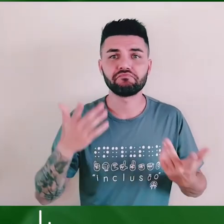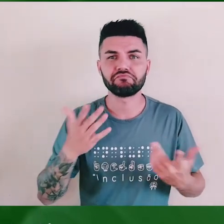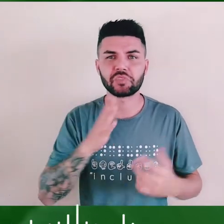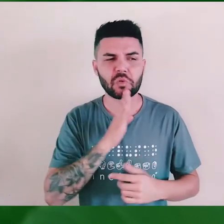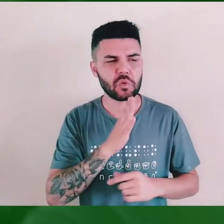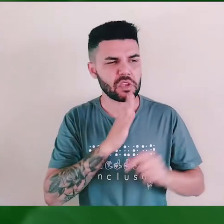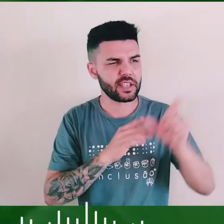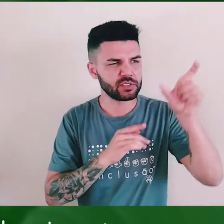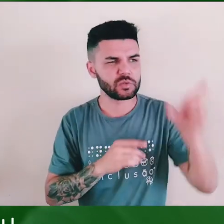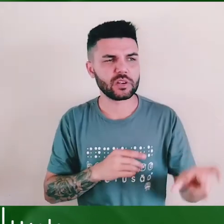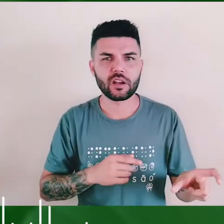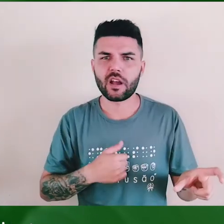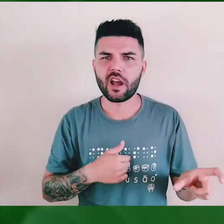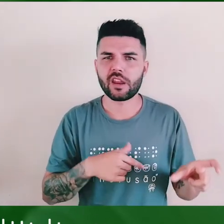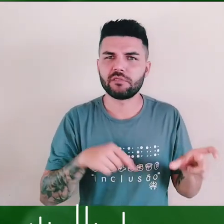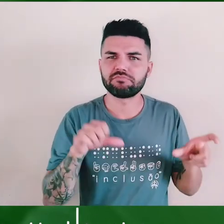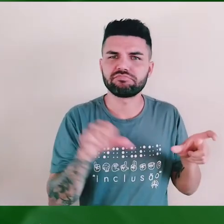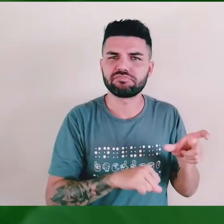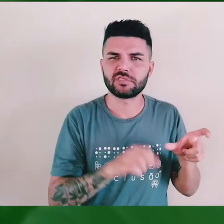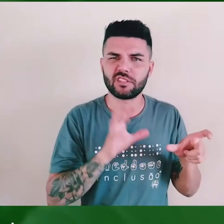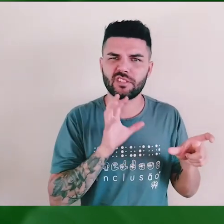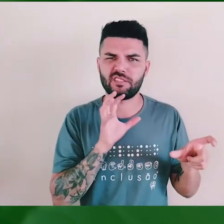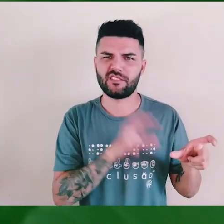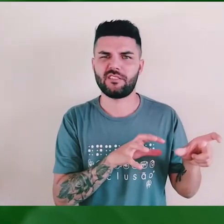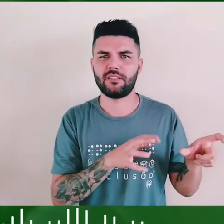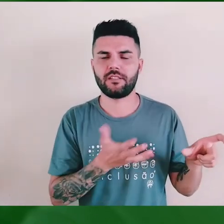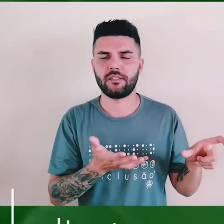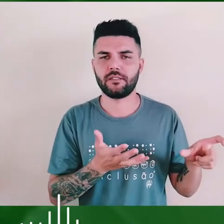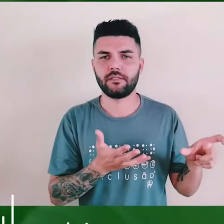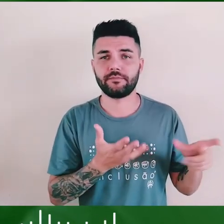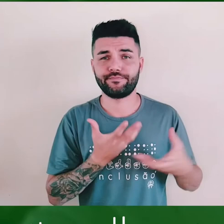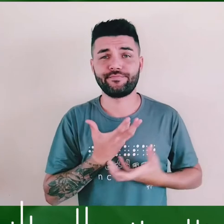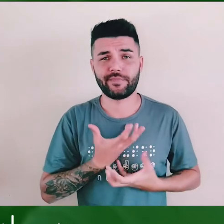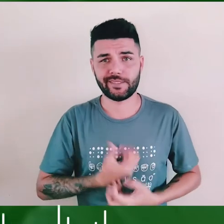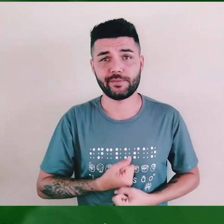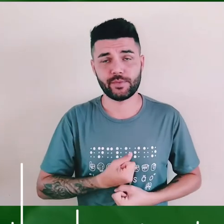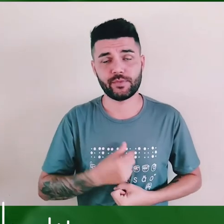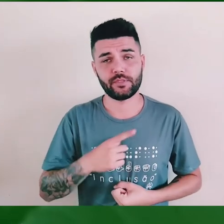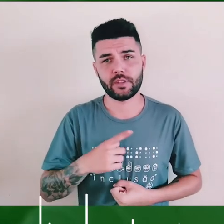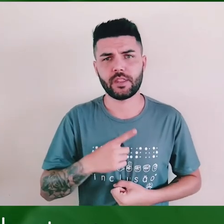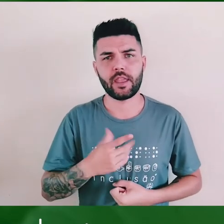um escroto. E aí eu fiquei muito decepcionado com isso, tenho amizade com alguns jogadores,